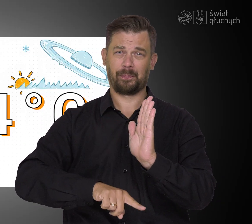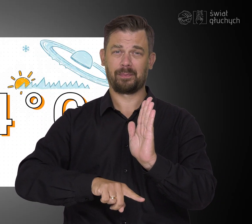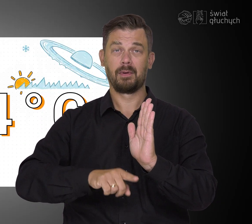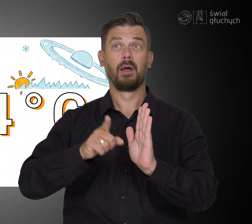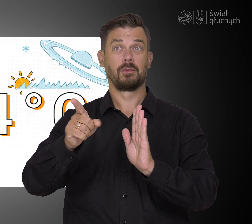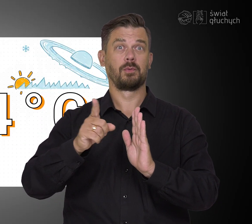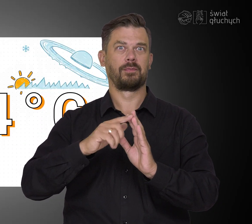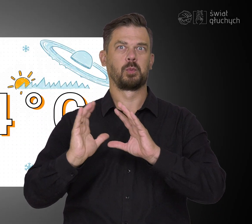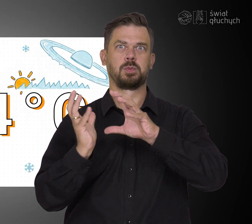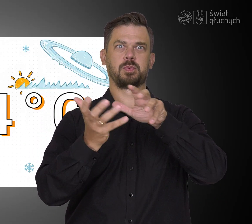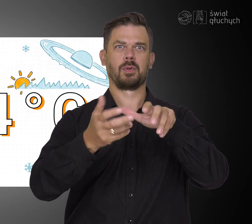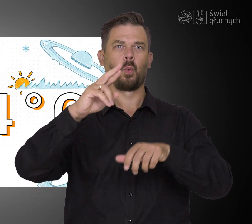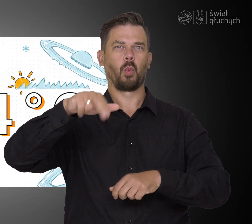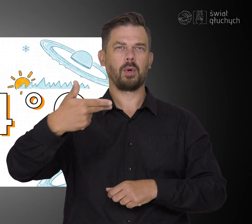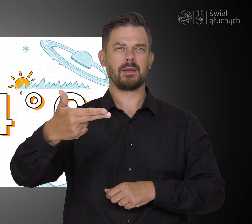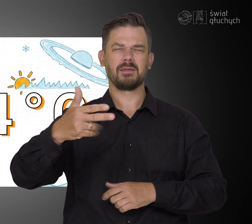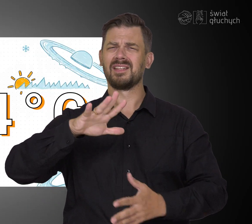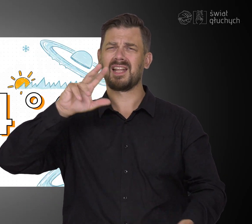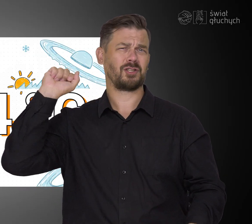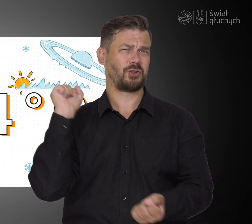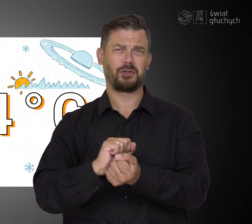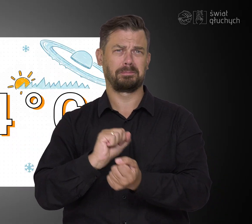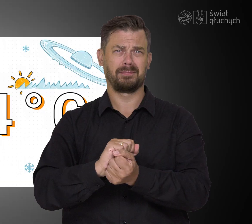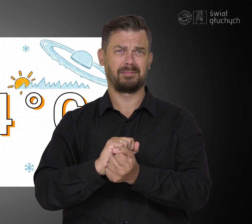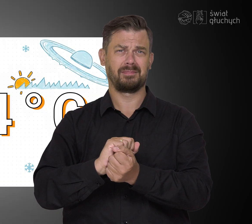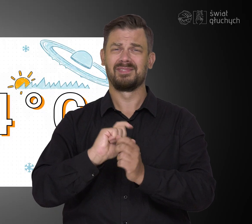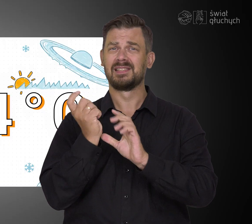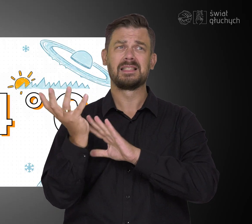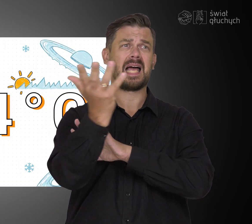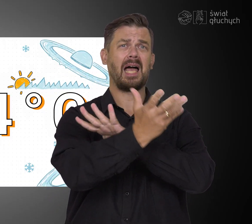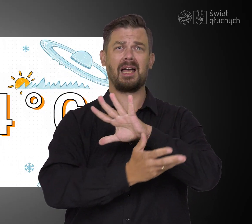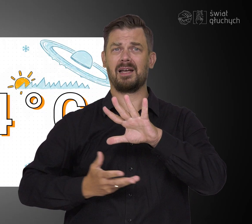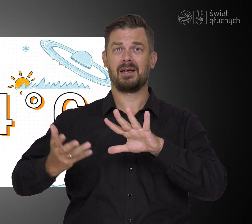To właśnie ta temperatura czyni Urana najzimniejszą planetą w całym Układzie Słonecznym.